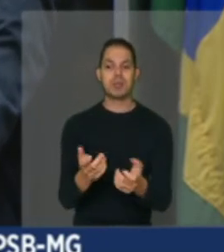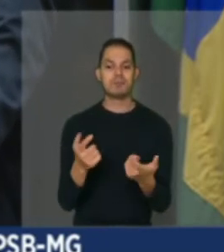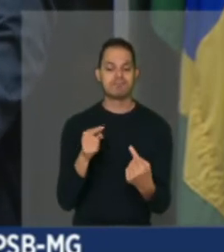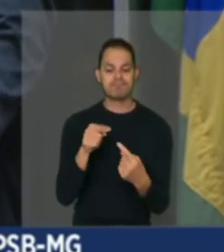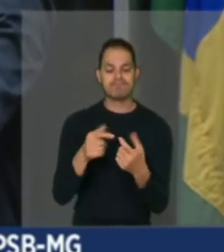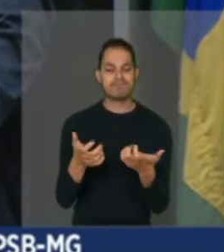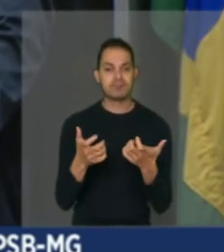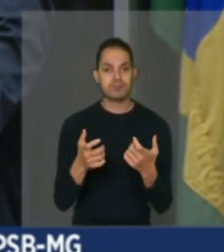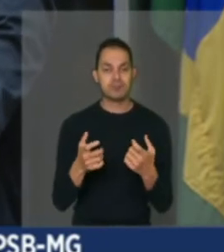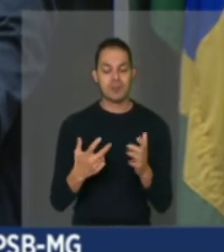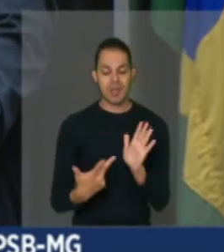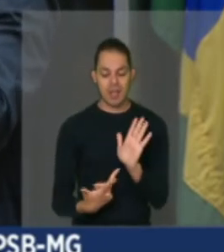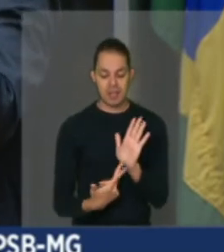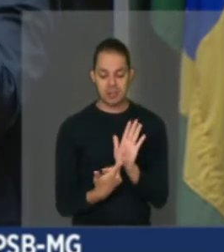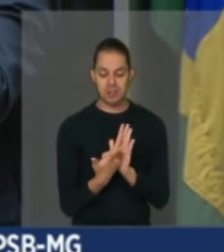CIRURGIÃO FICOU PARADO NESTA PANDEMIA. INSTRUMENTO DORA